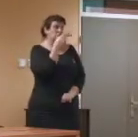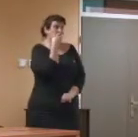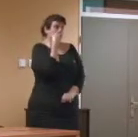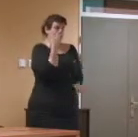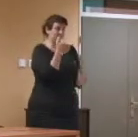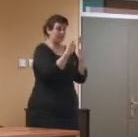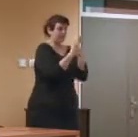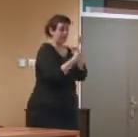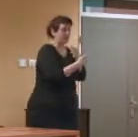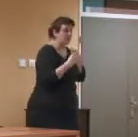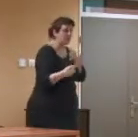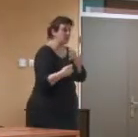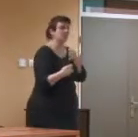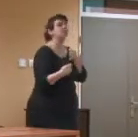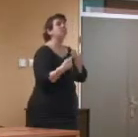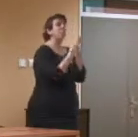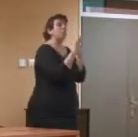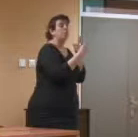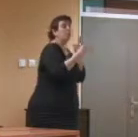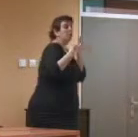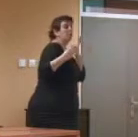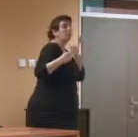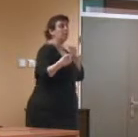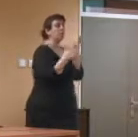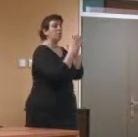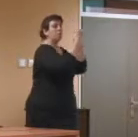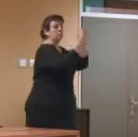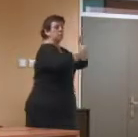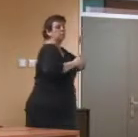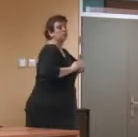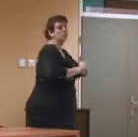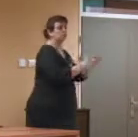tomar, o a qué pactos han que llegar